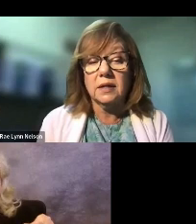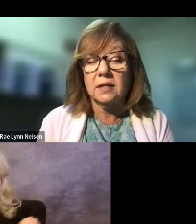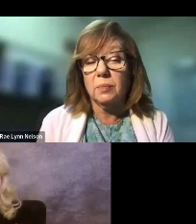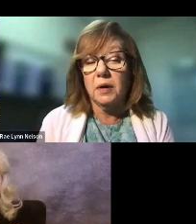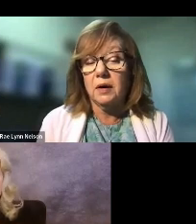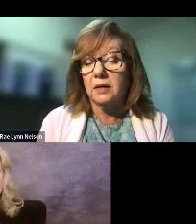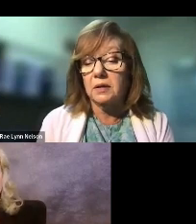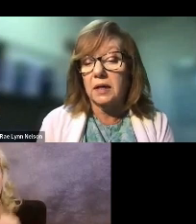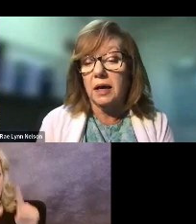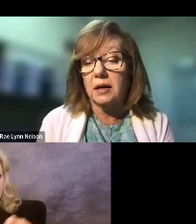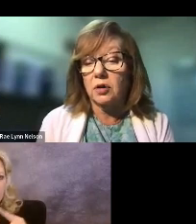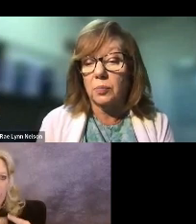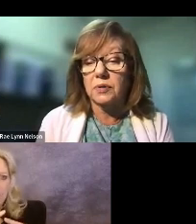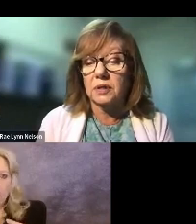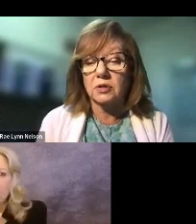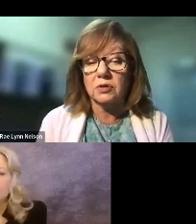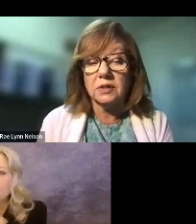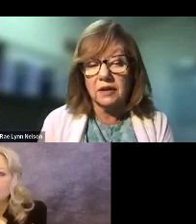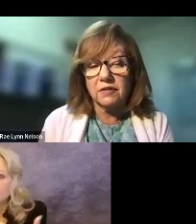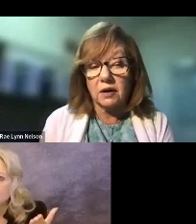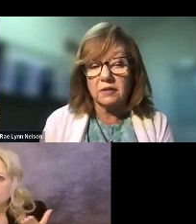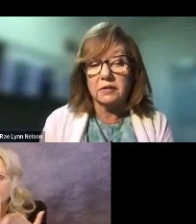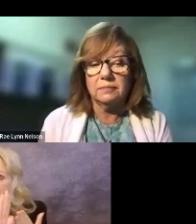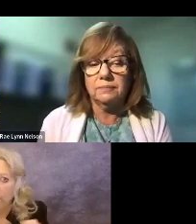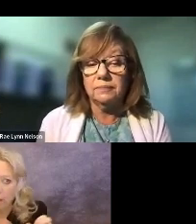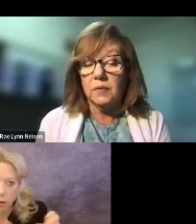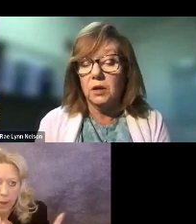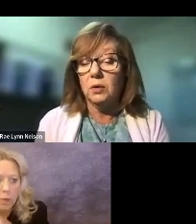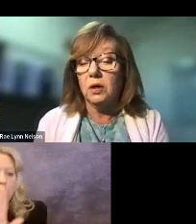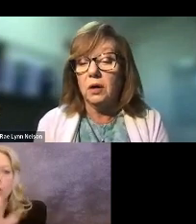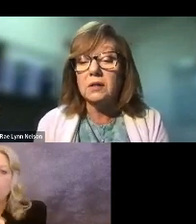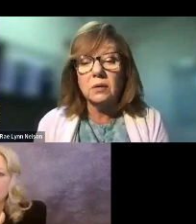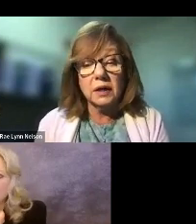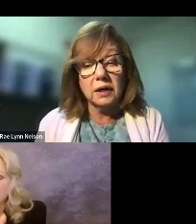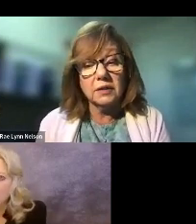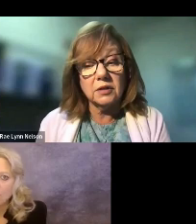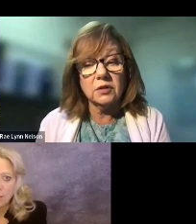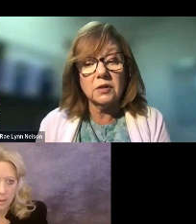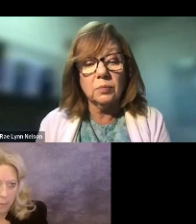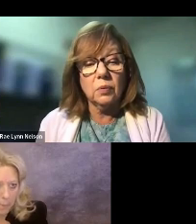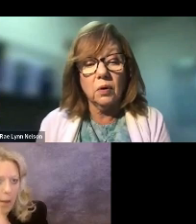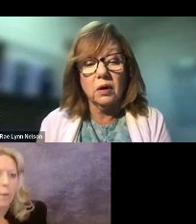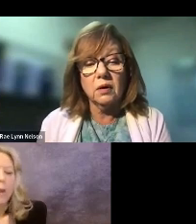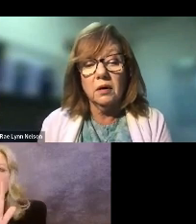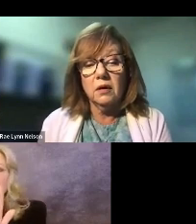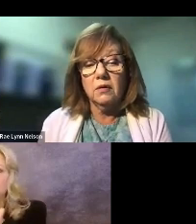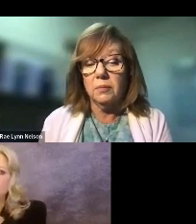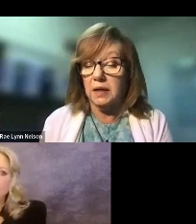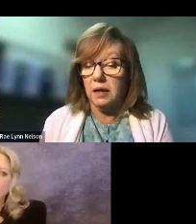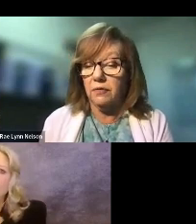derechos como padre y sus garantías procesales, también puede obtener apoyo adicional de la